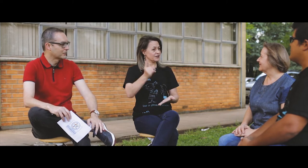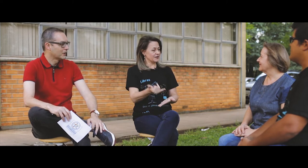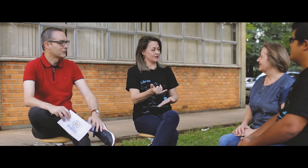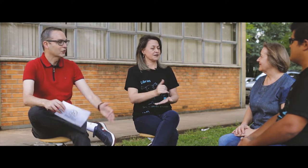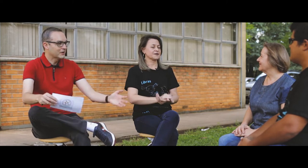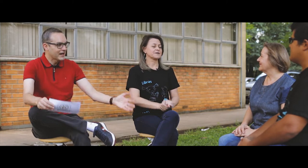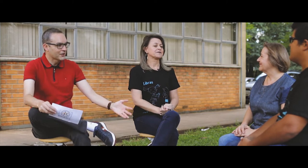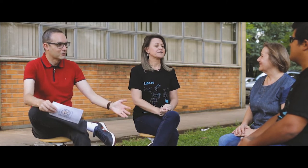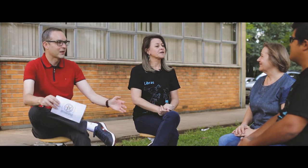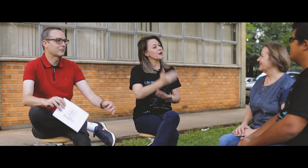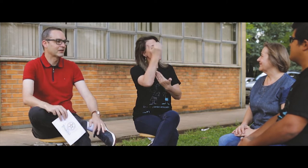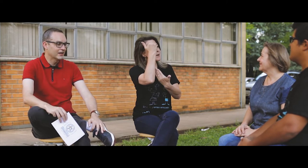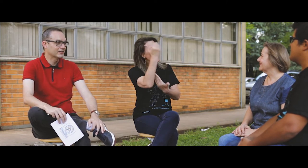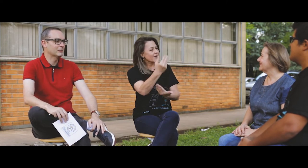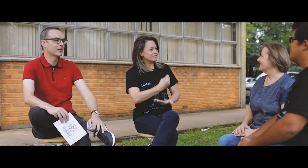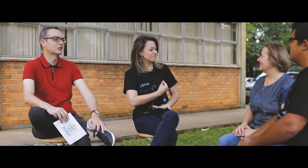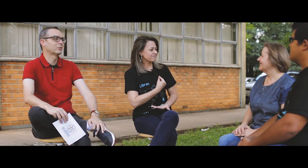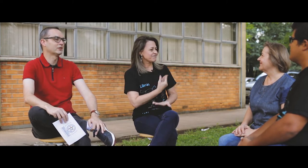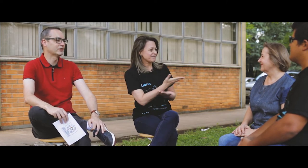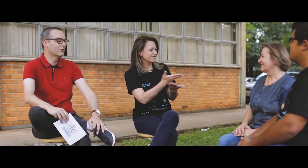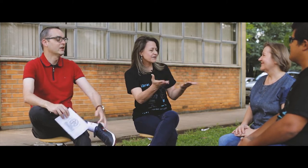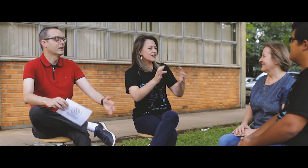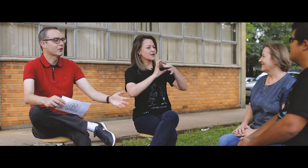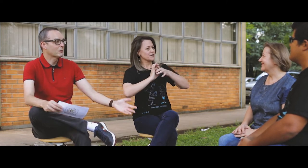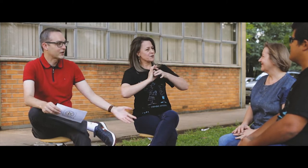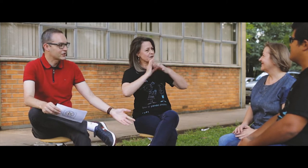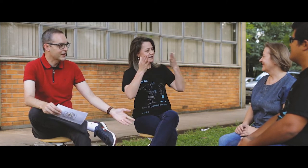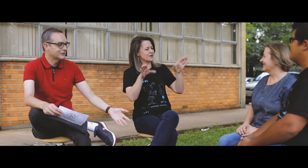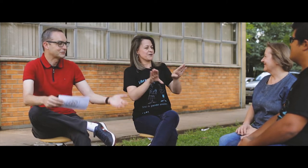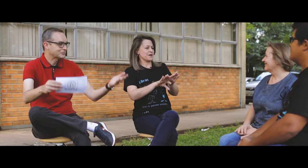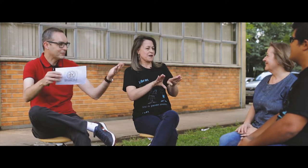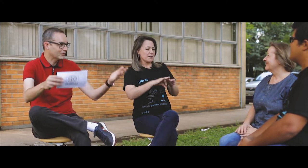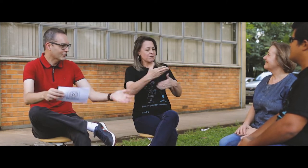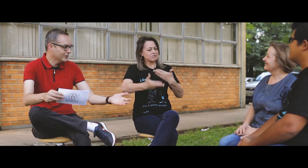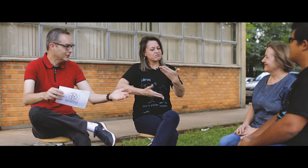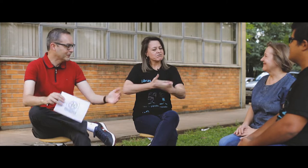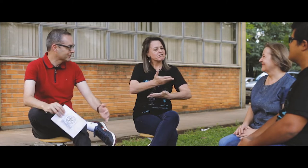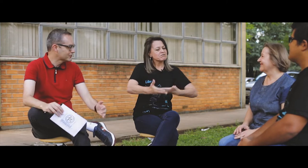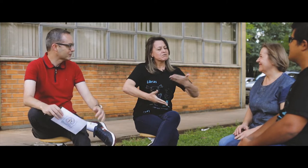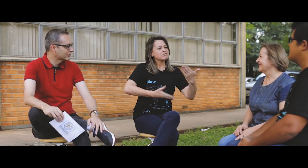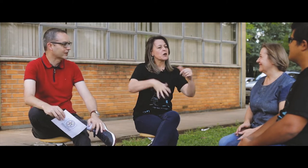Muito obrigado pela presença e pela disposição em compartilhar o conhecimento de vocês